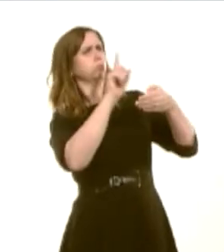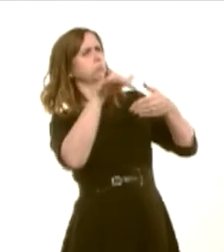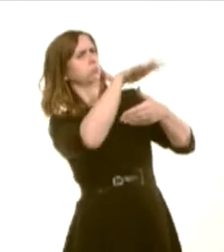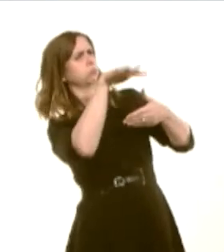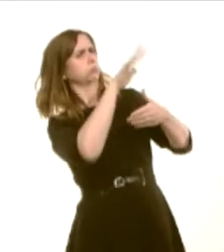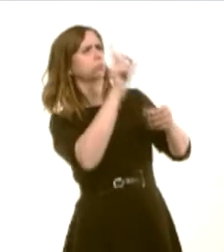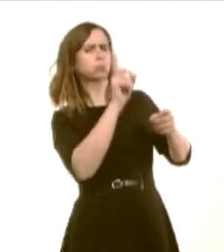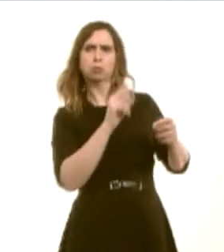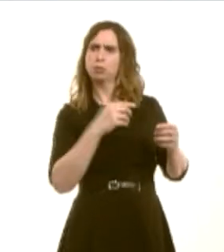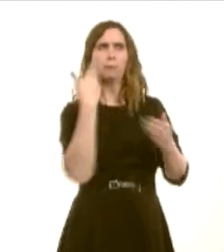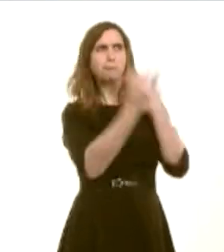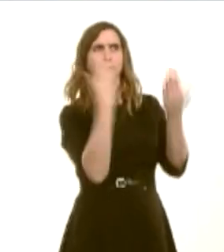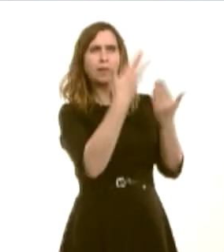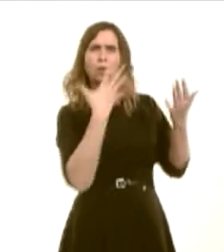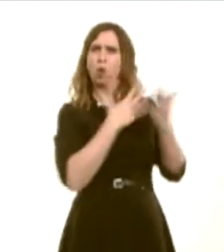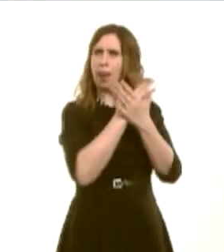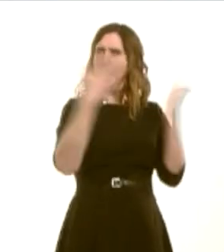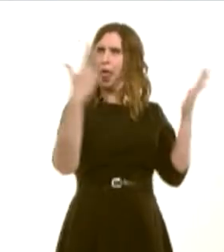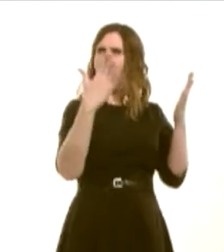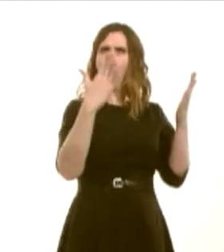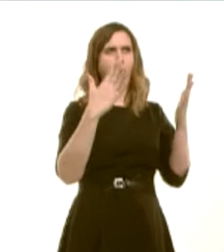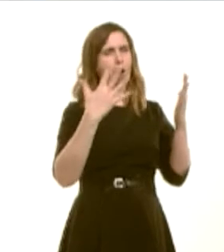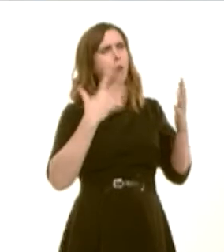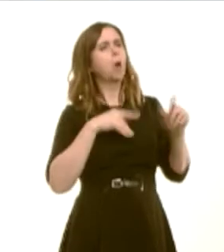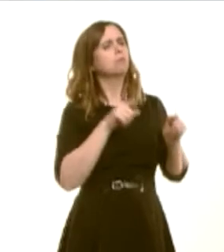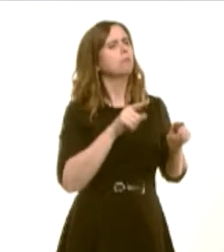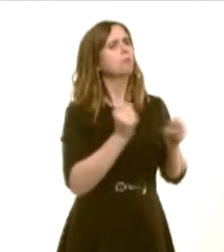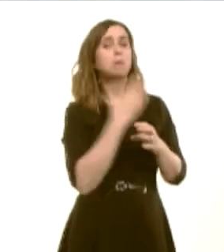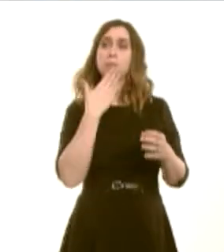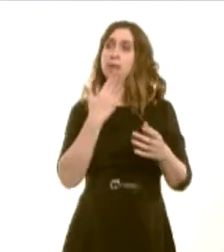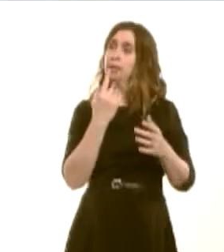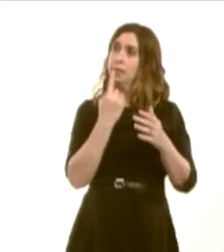Carwyn Jones: Yn gyntaf, yn rheswm pam nad yw dim byd wedi newid ers i adroddiad Sioned